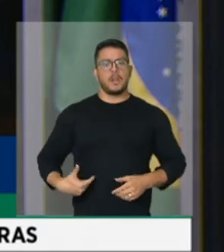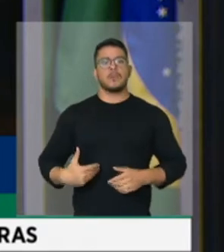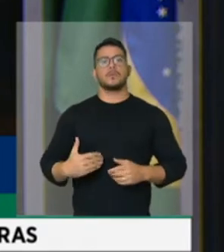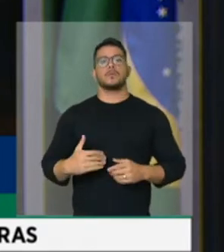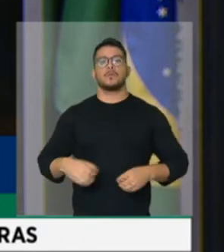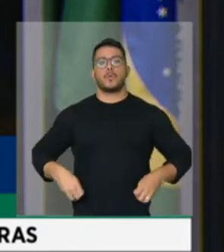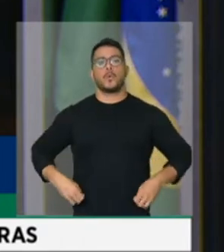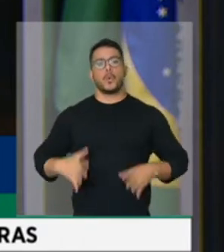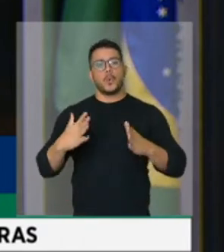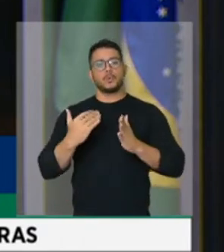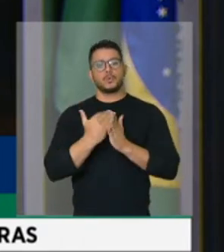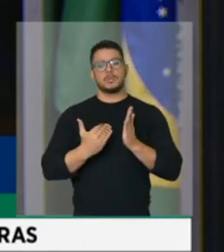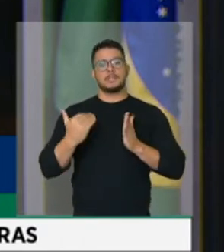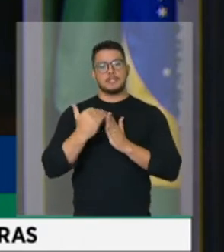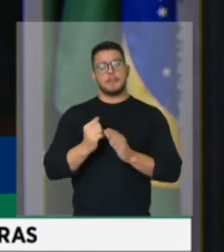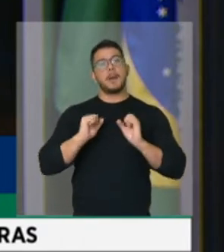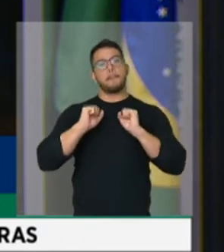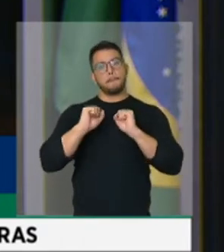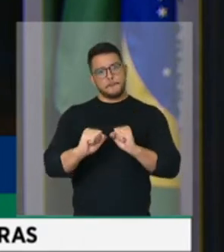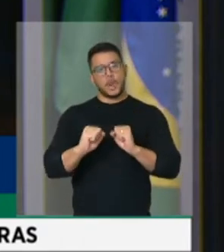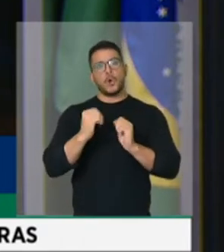NOSSO PAÍS. SE O CUSTO SISTÊMICO AUMENTAR A ENERGIA AUMENTA. SE ELE DIMINUIR A